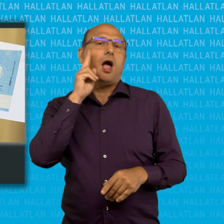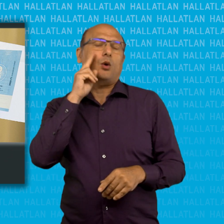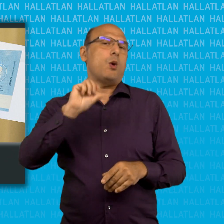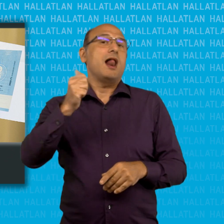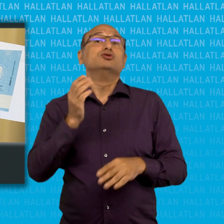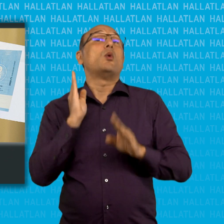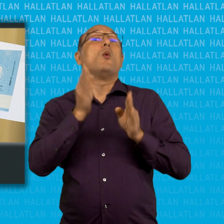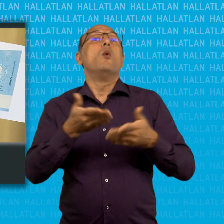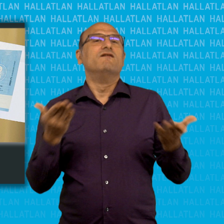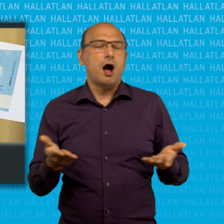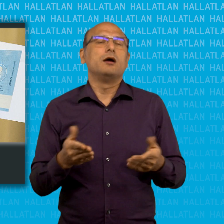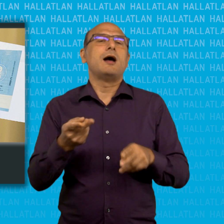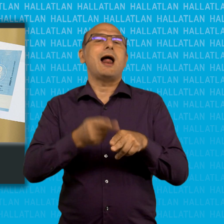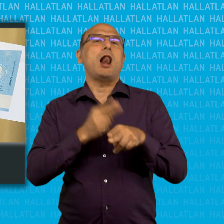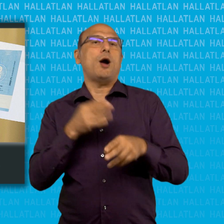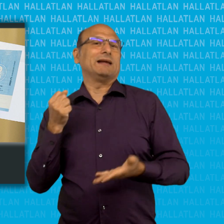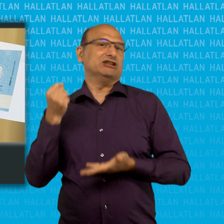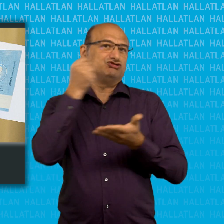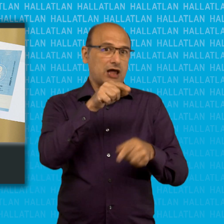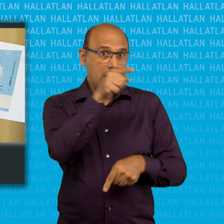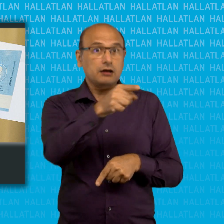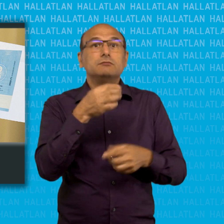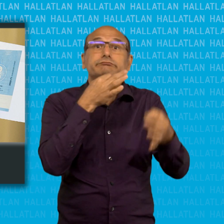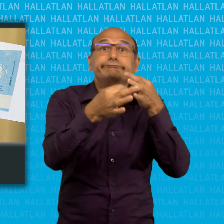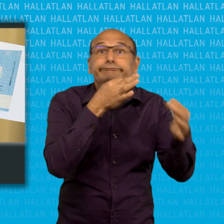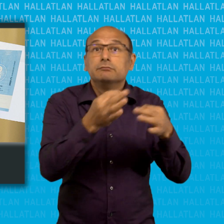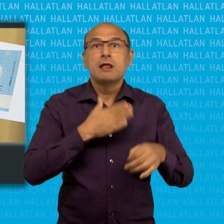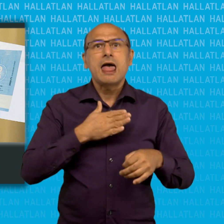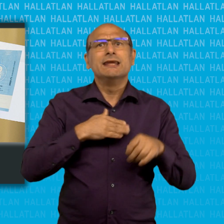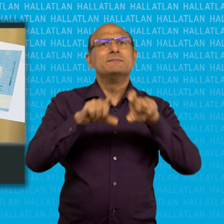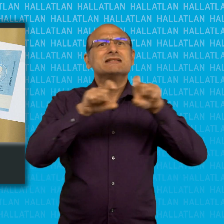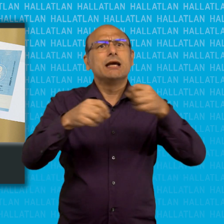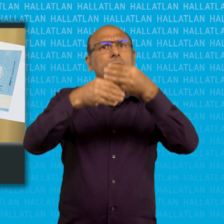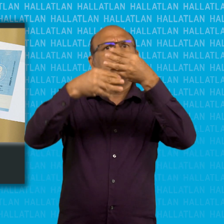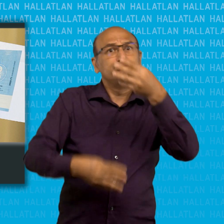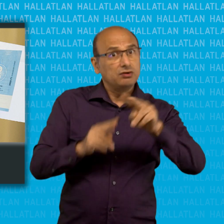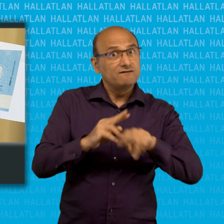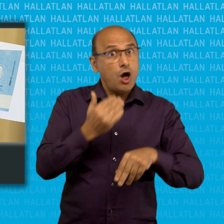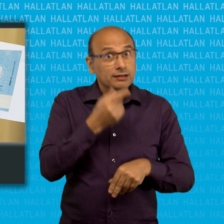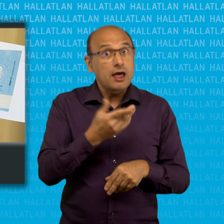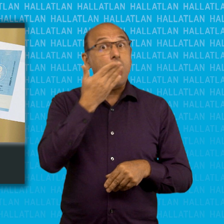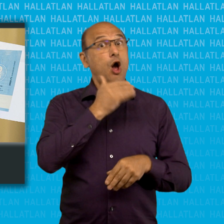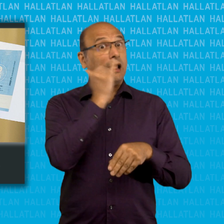először az államkincstárnál érdeklődjön a levelezési címéről,